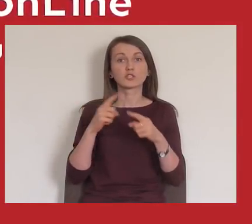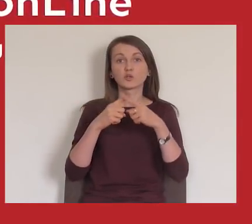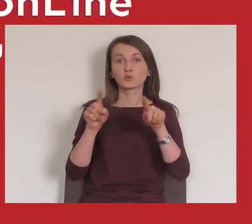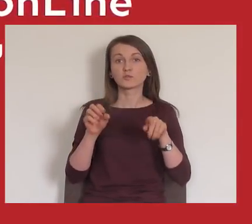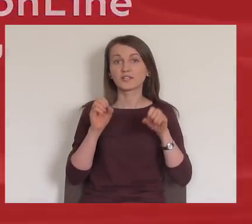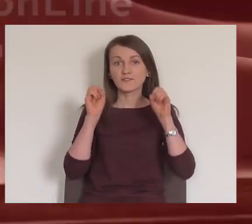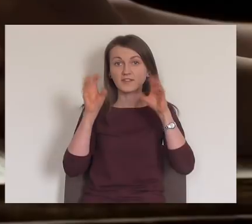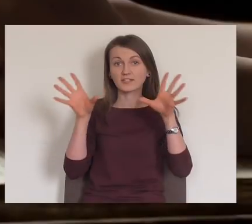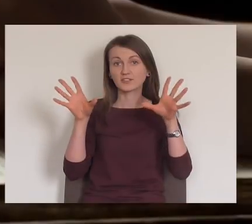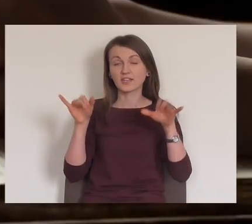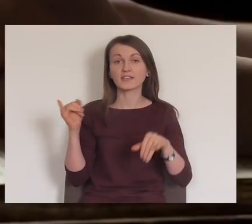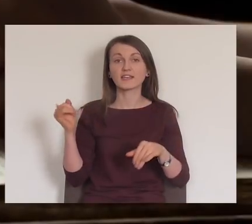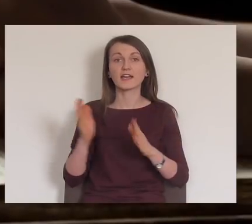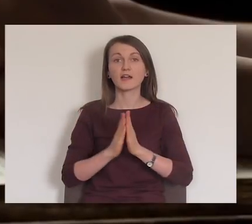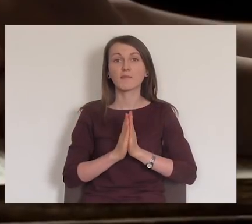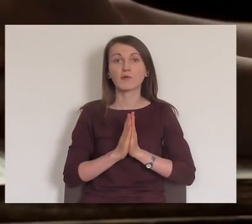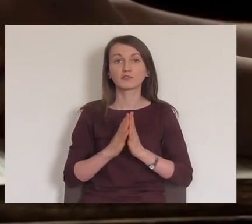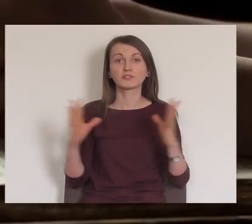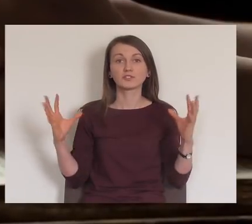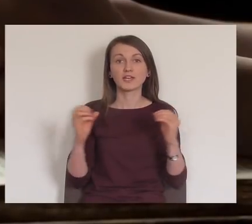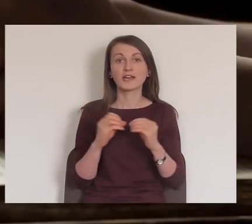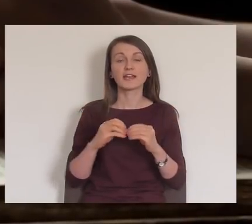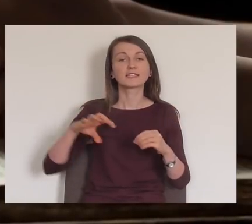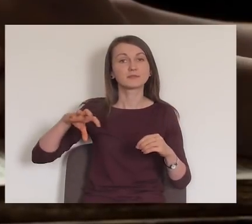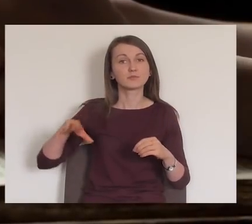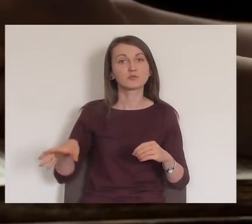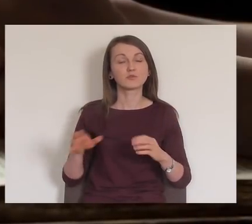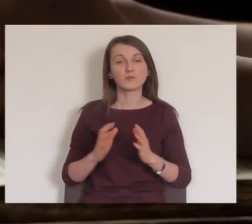jak możesz modlić się razem z naszą medytacyjną wspólnotą.